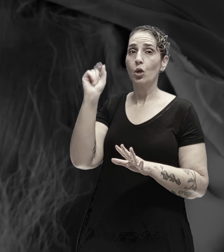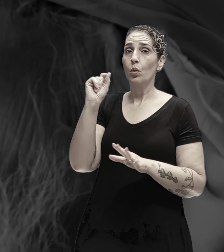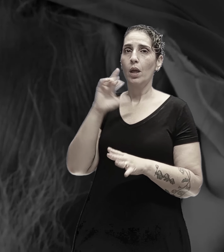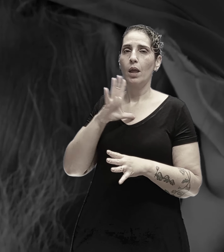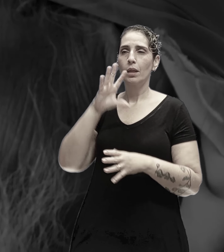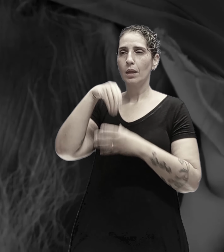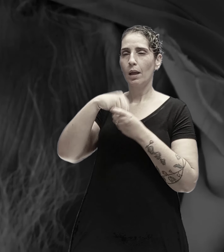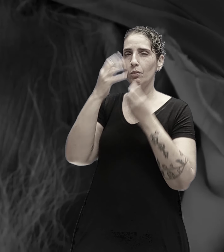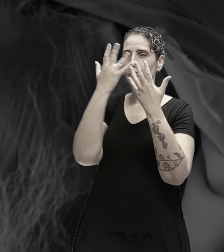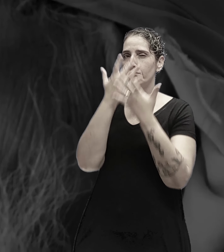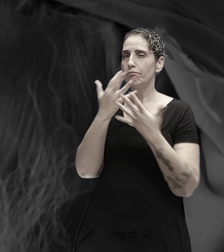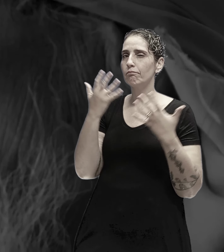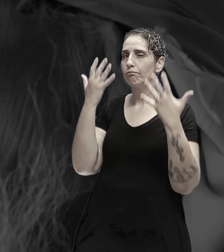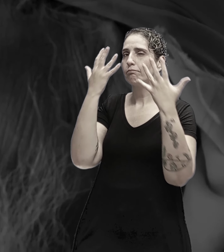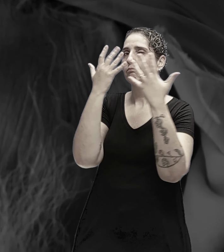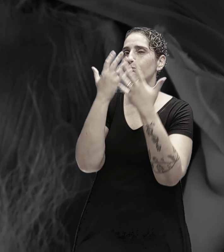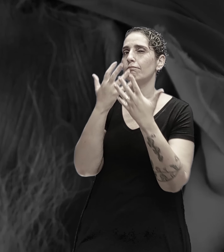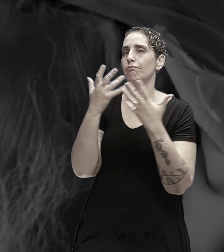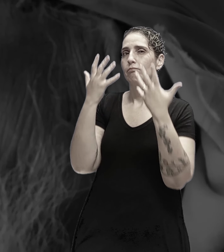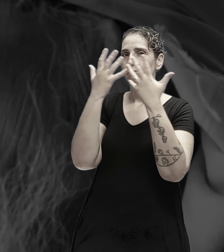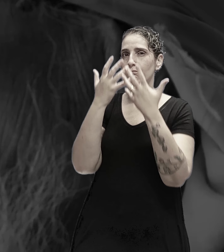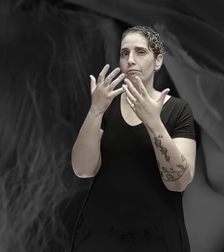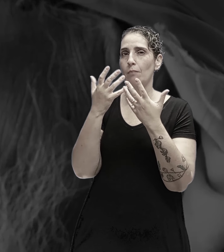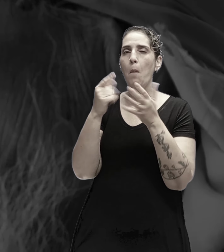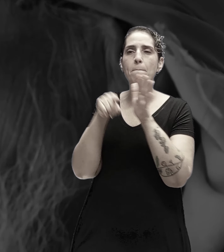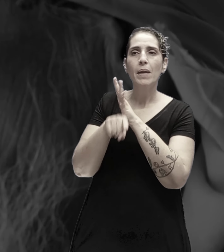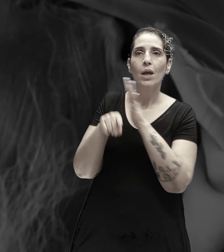habita o mistério e floresce nas perguntas.